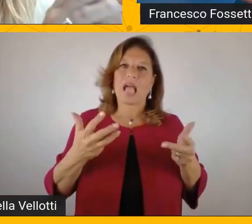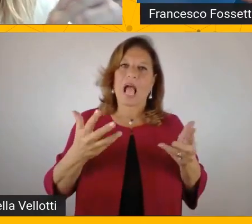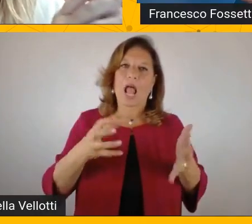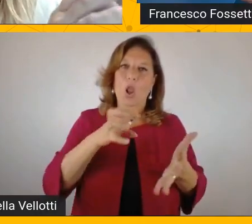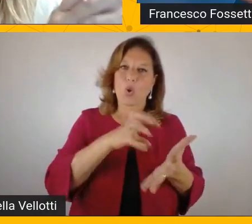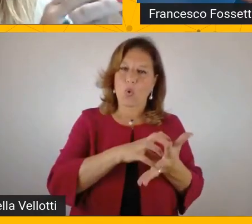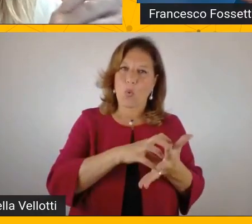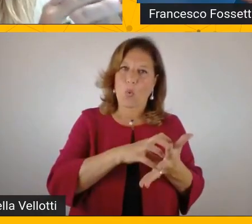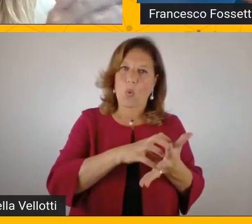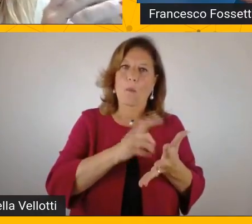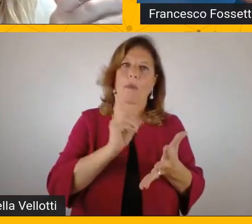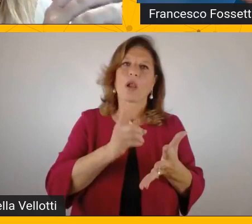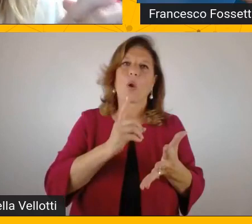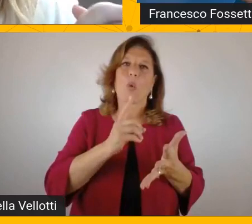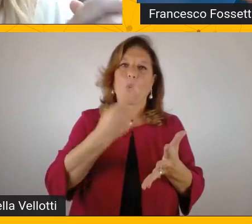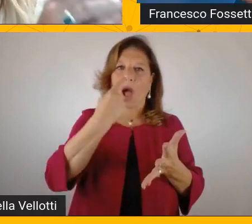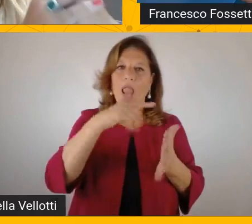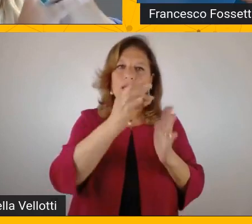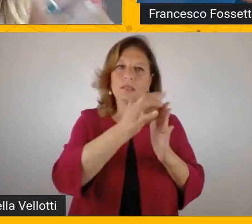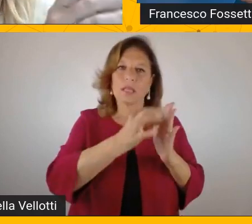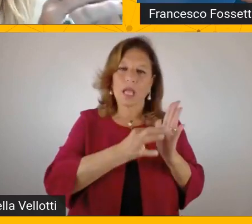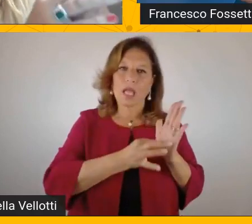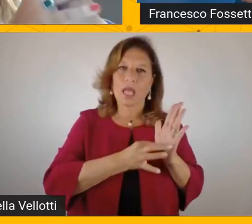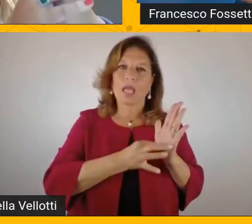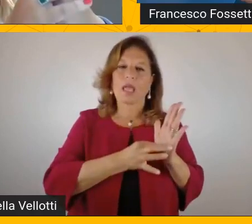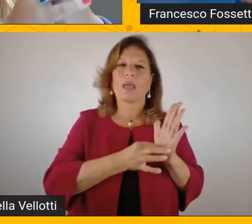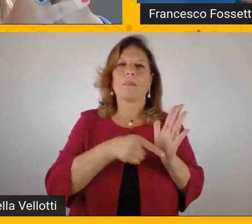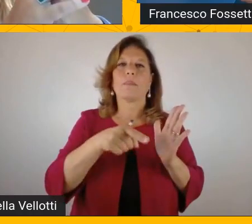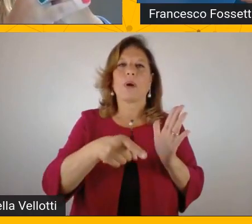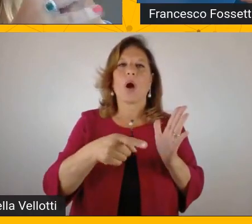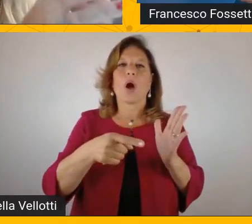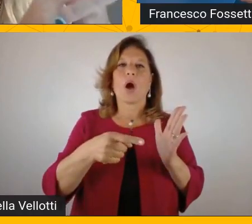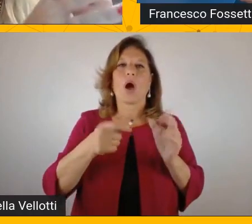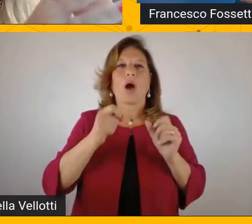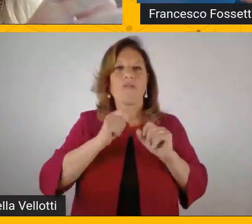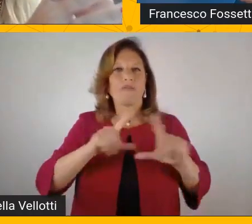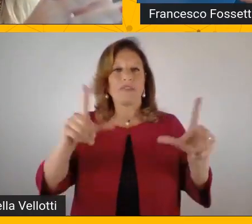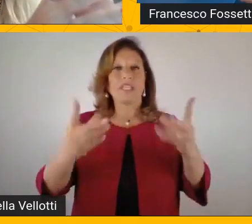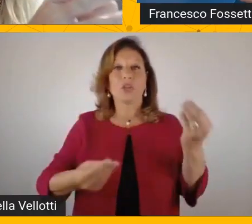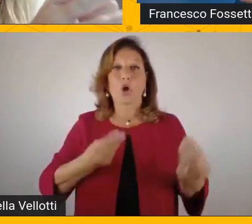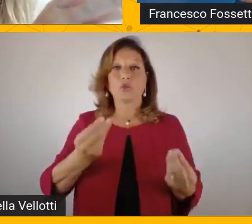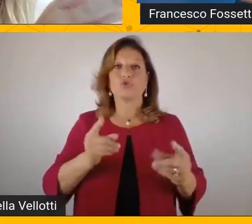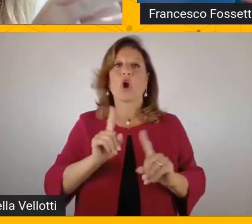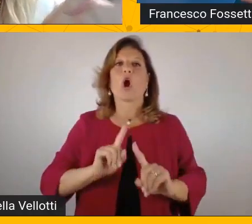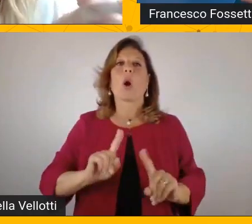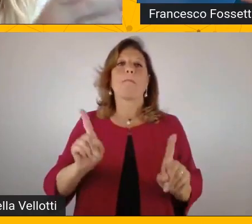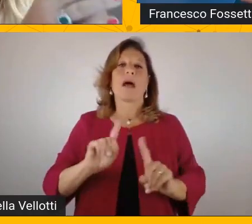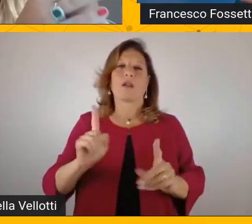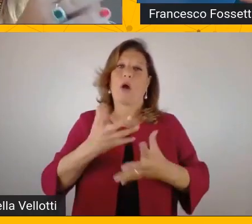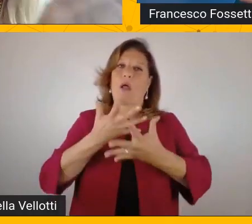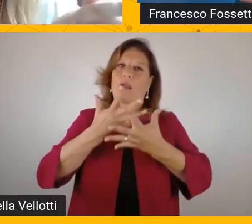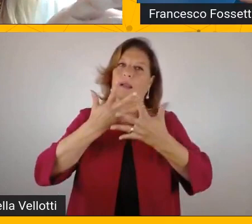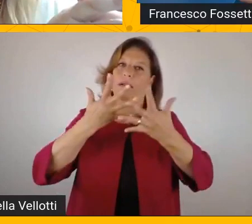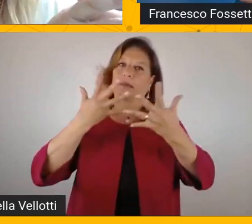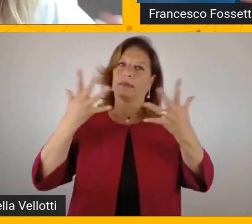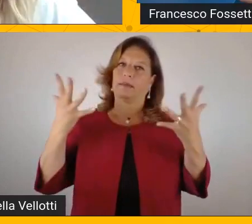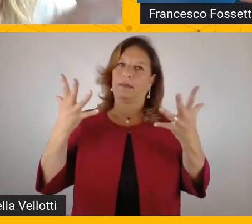diciamo così quali sono le caratteristiche di quel videogioco ma eh non